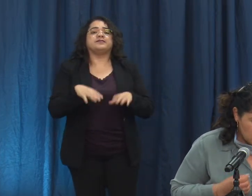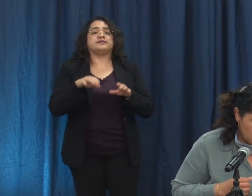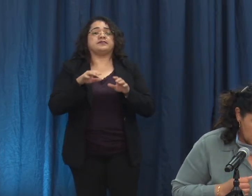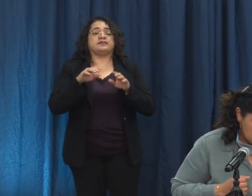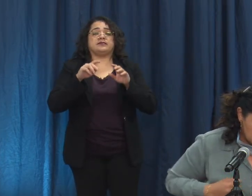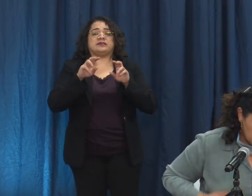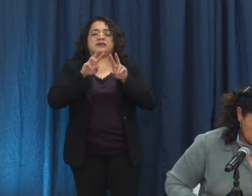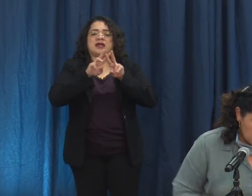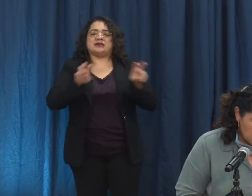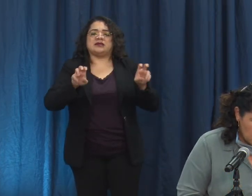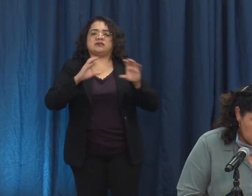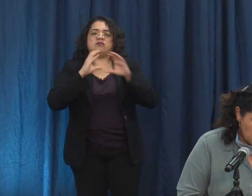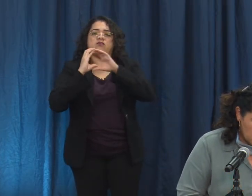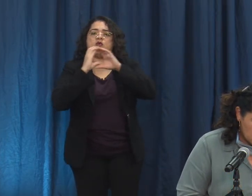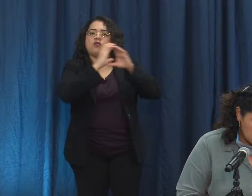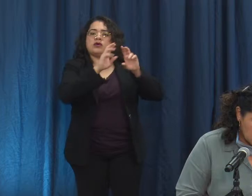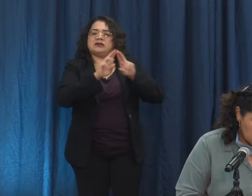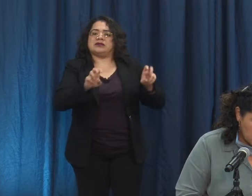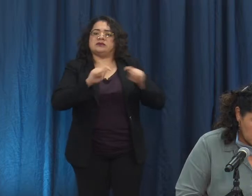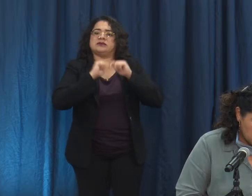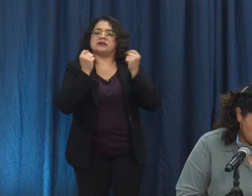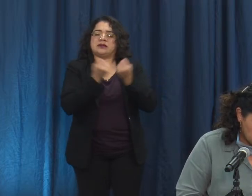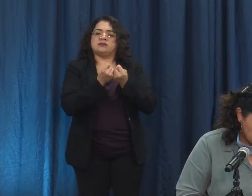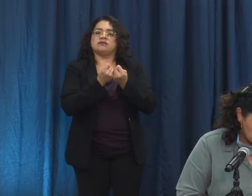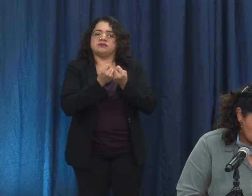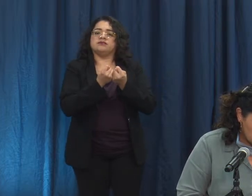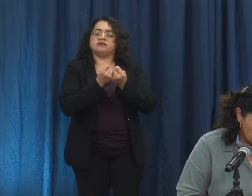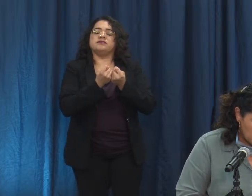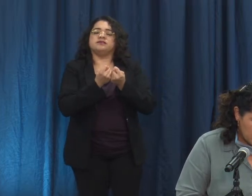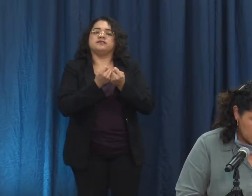movi soul Departamento de Bomberos crayon equipo de evolution movin para